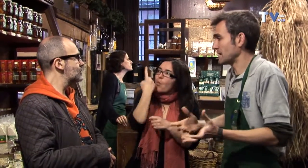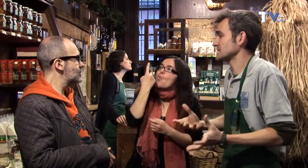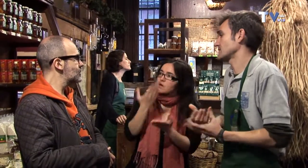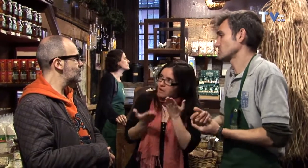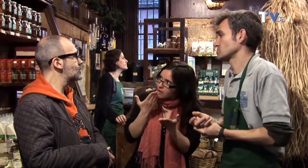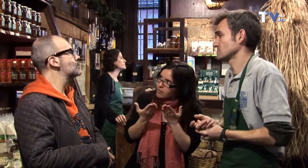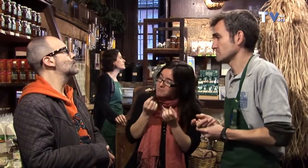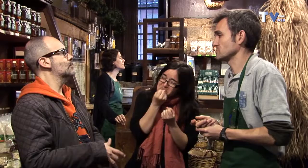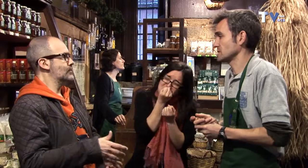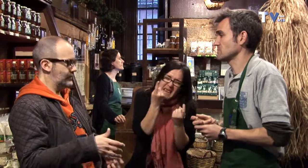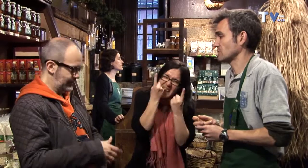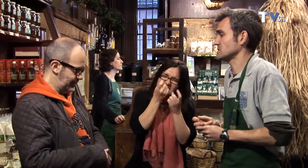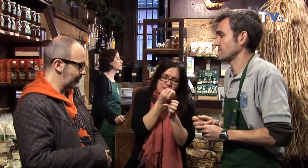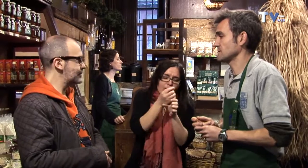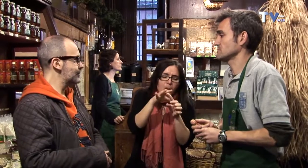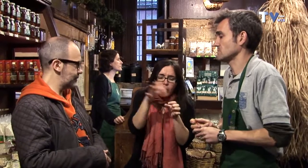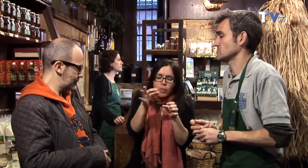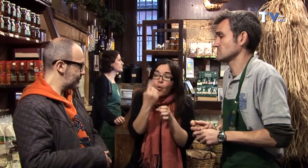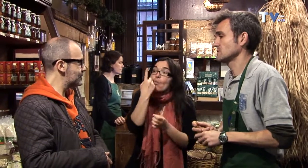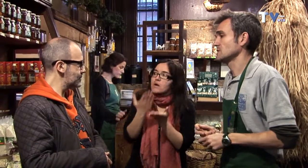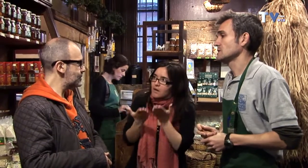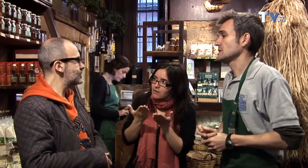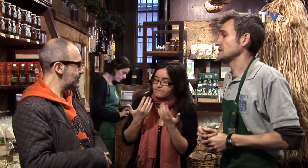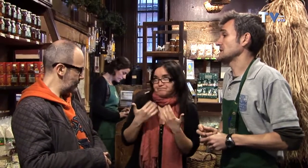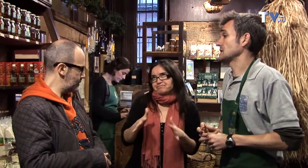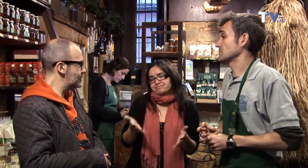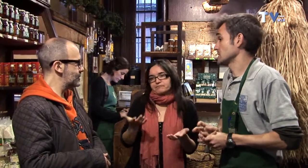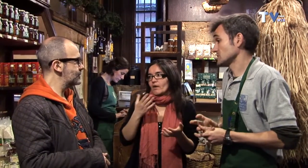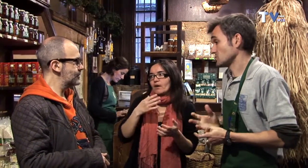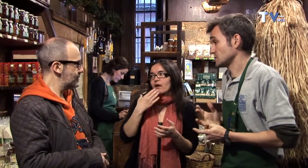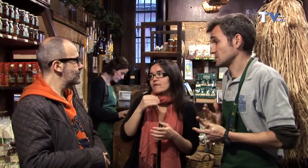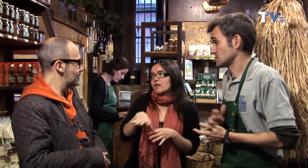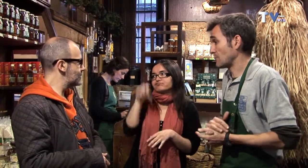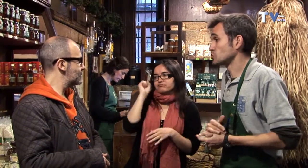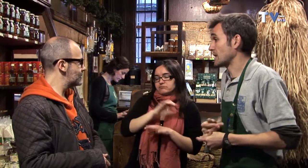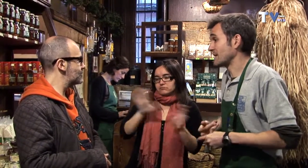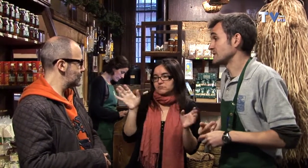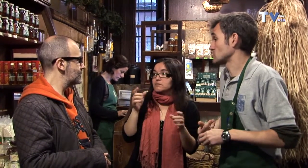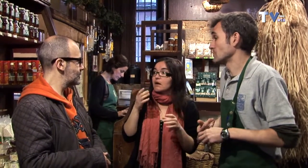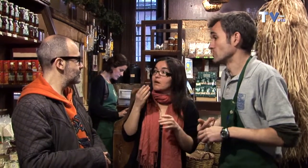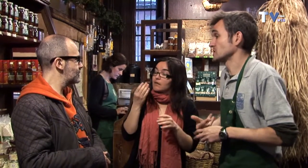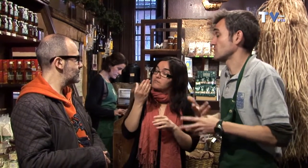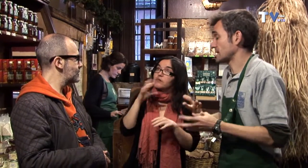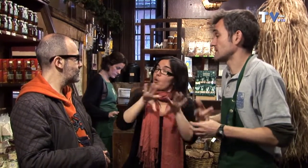En el campo cogen las flores de rodillas, y tienen que coger miles y miles para conseguir solo un quilo.